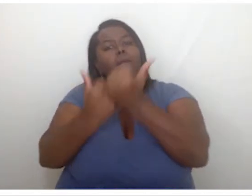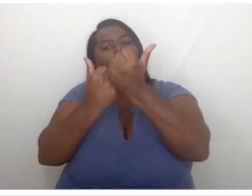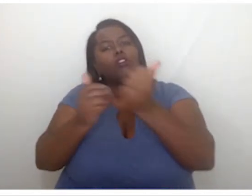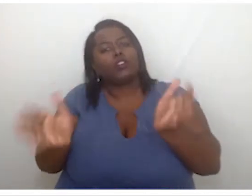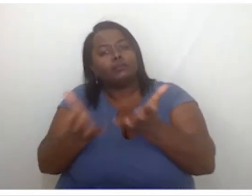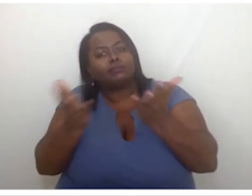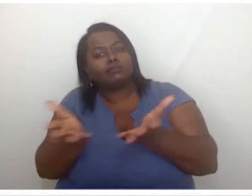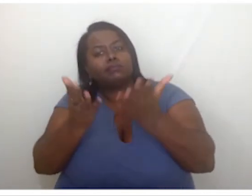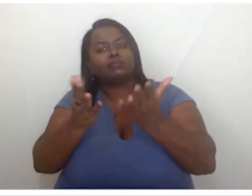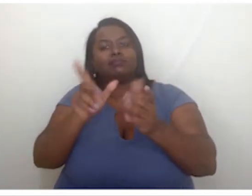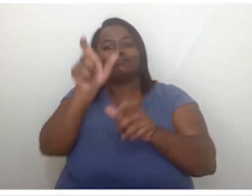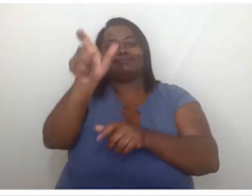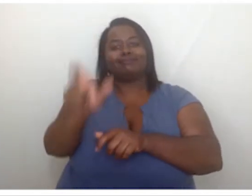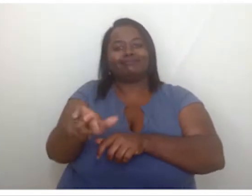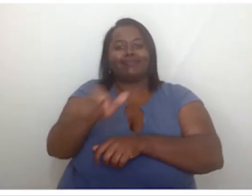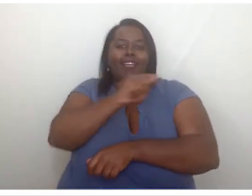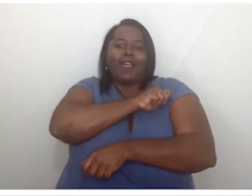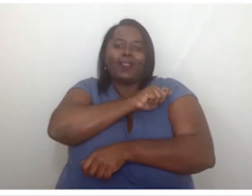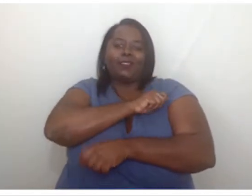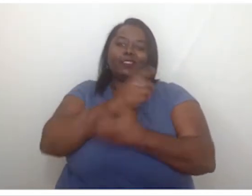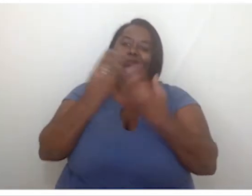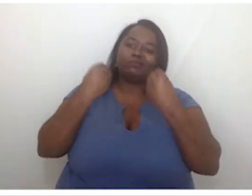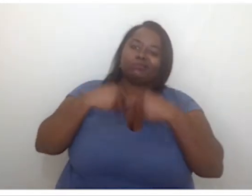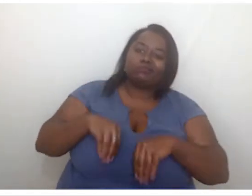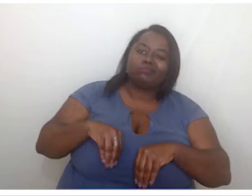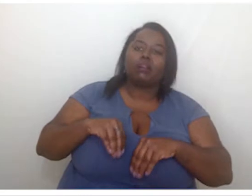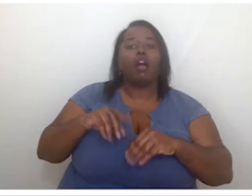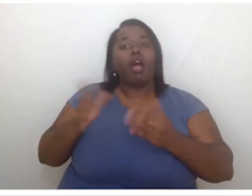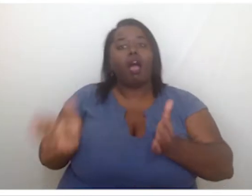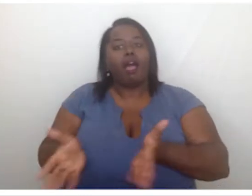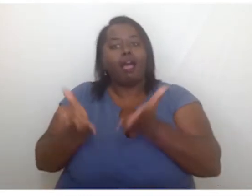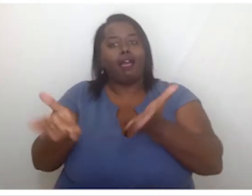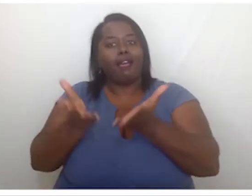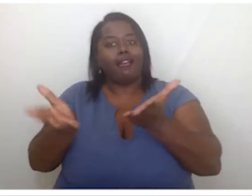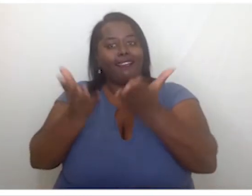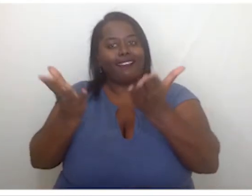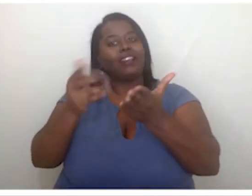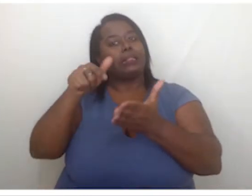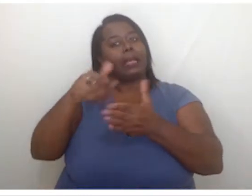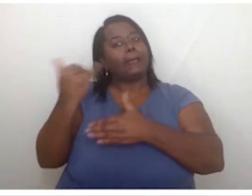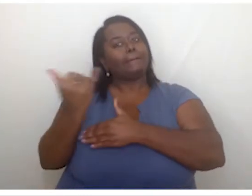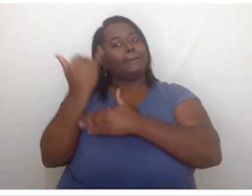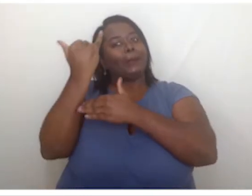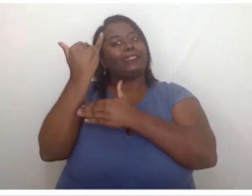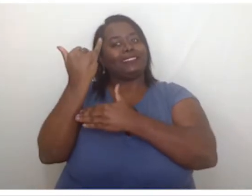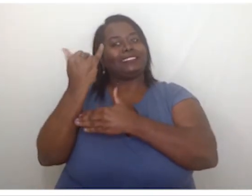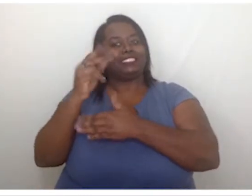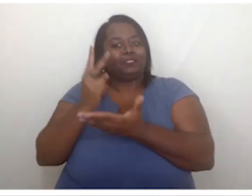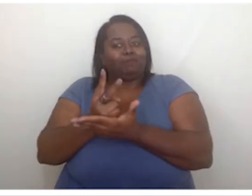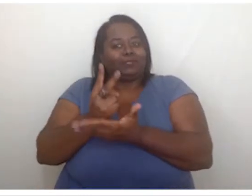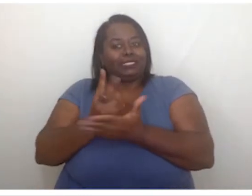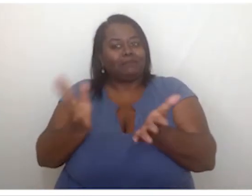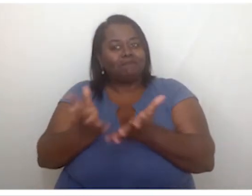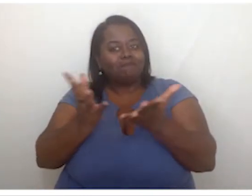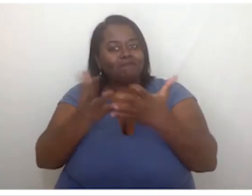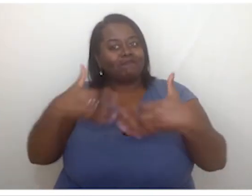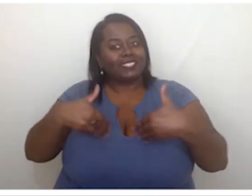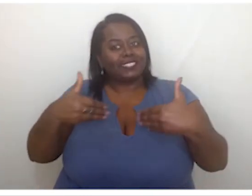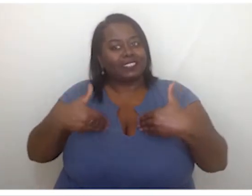tiene un papel muy importante para la motivación de ellos. Además de esos tres, ellos también tienen